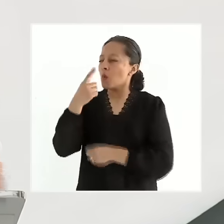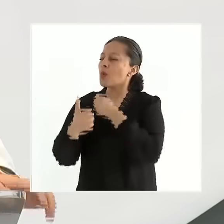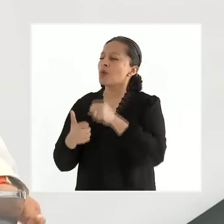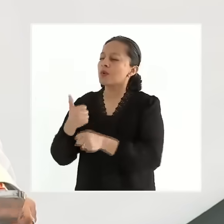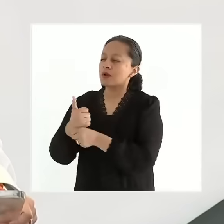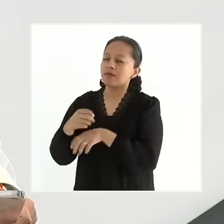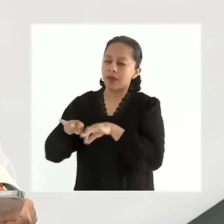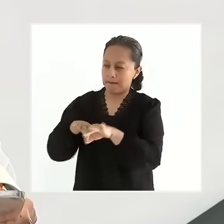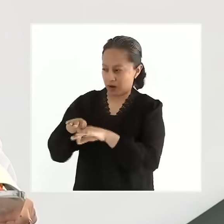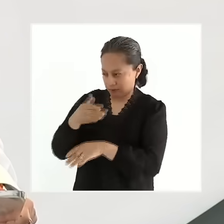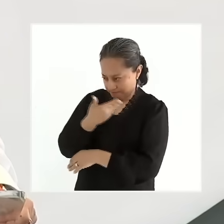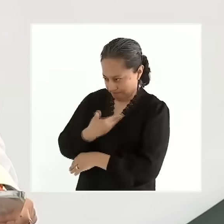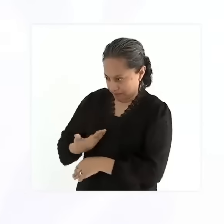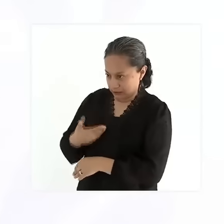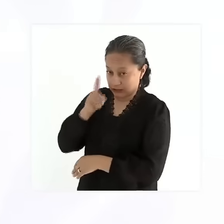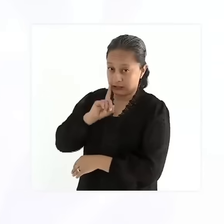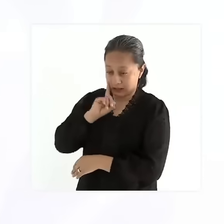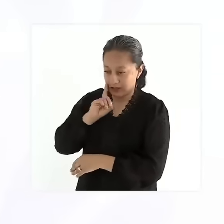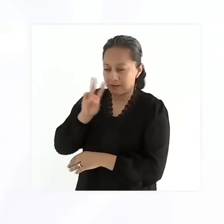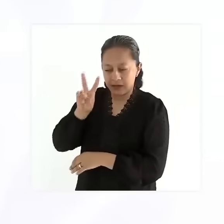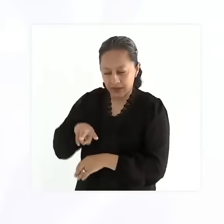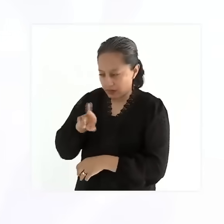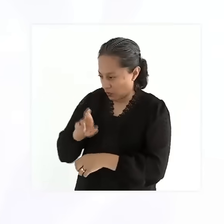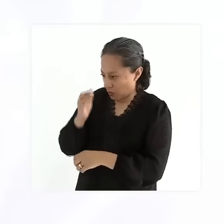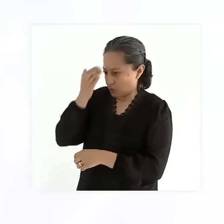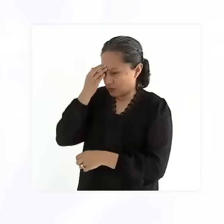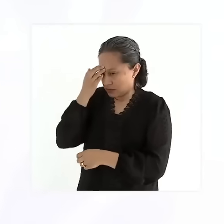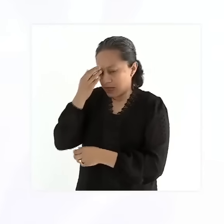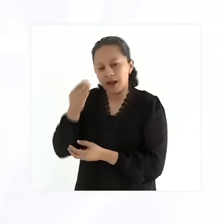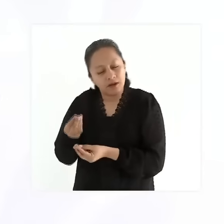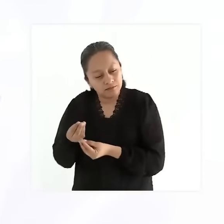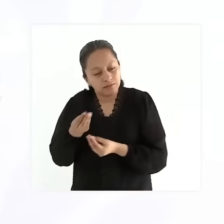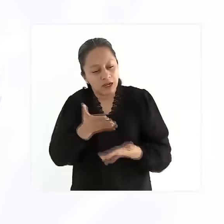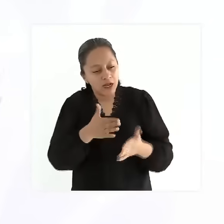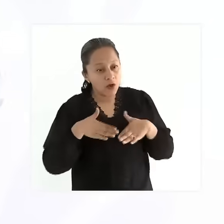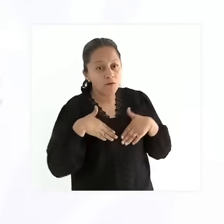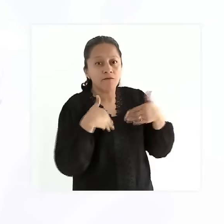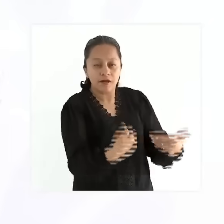quiero reconocer y agradecer la confianza que ha tenido en la Comisión Federal, que una de sus